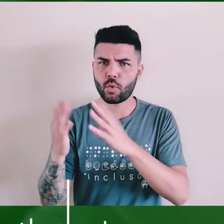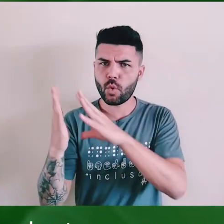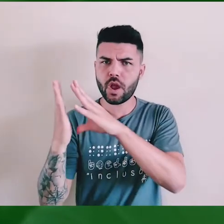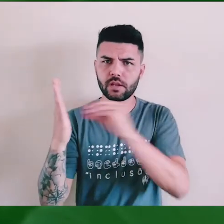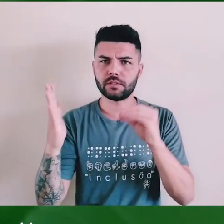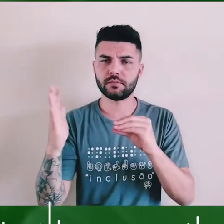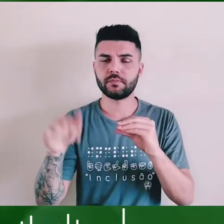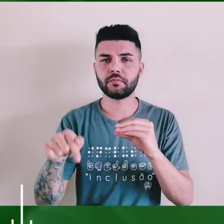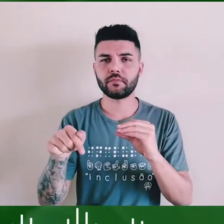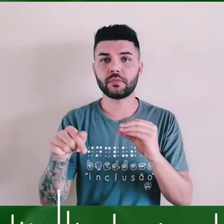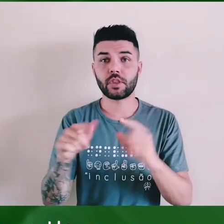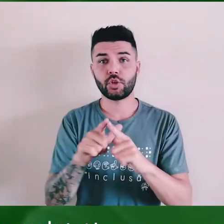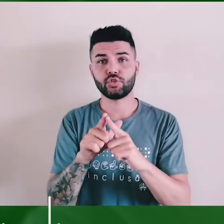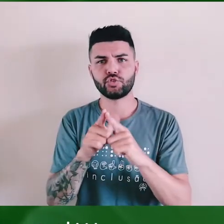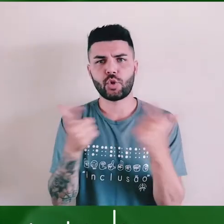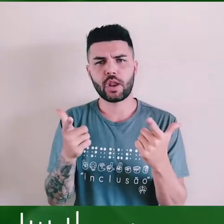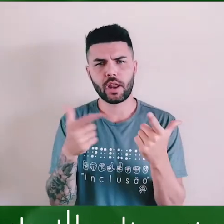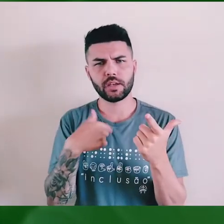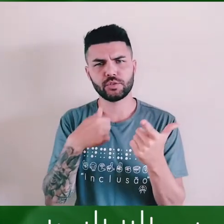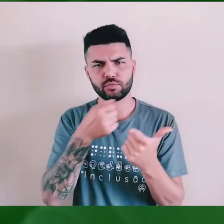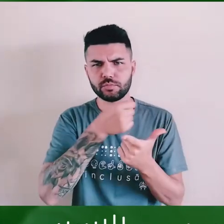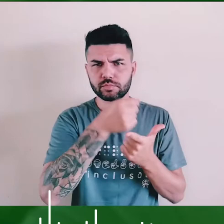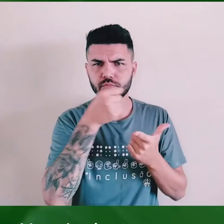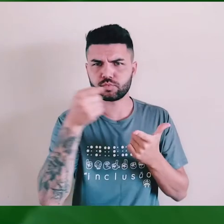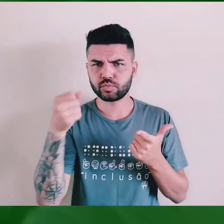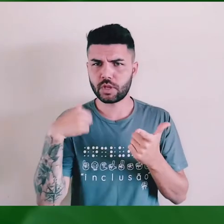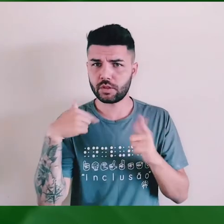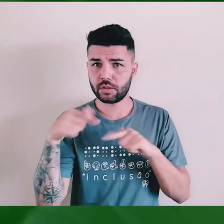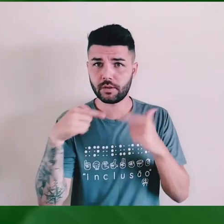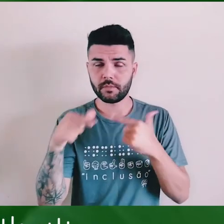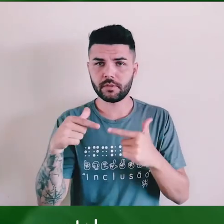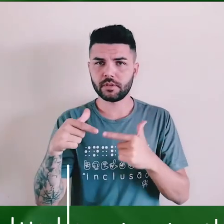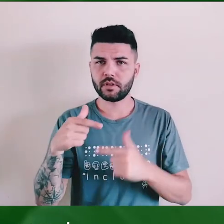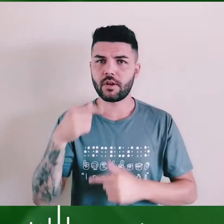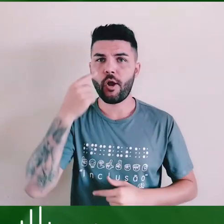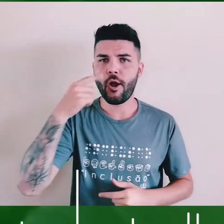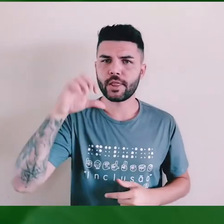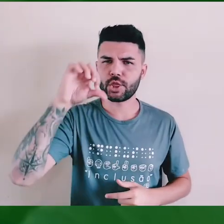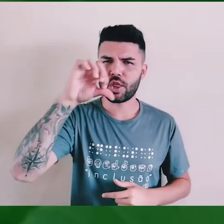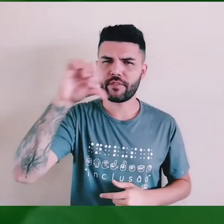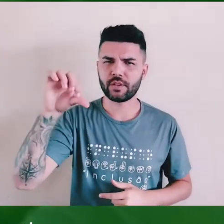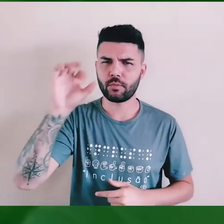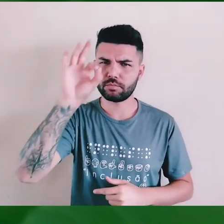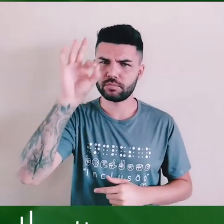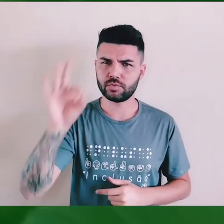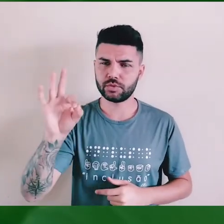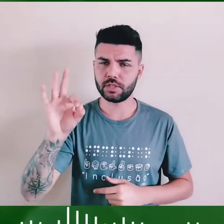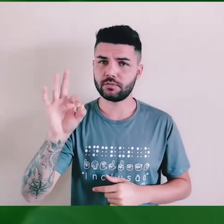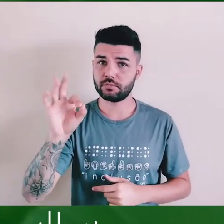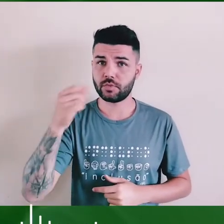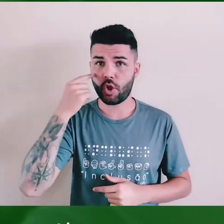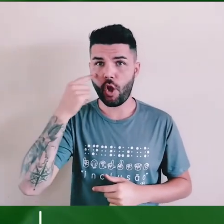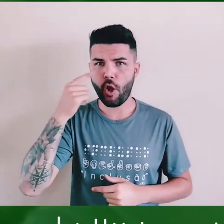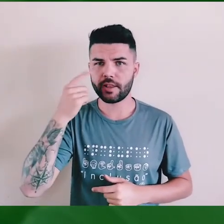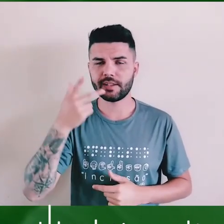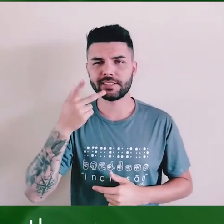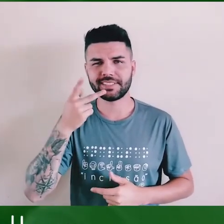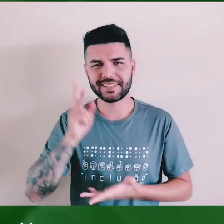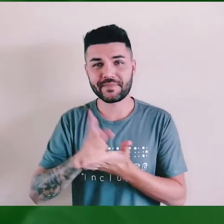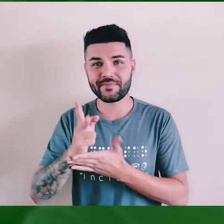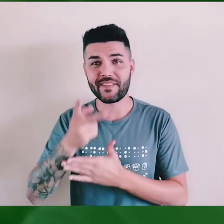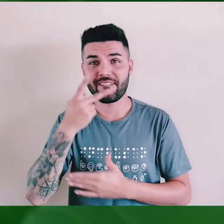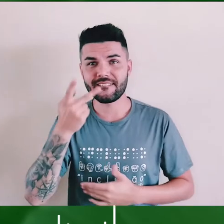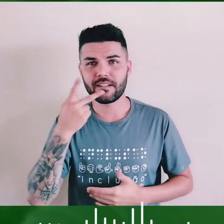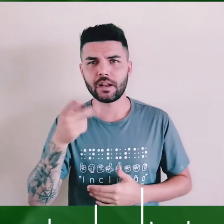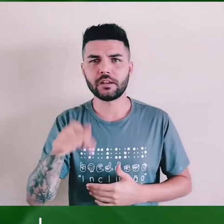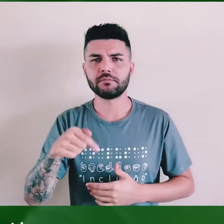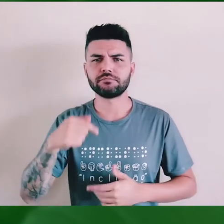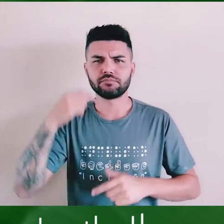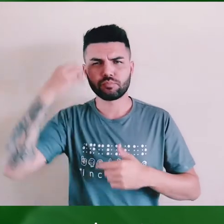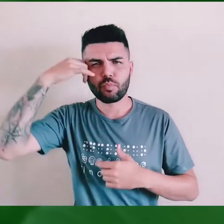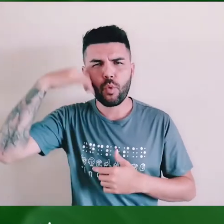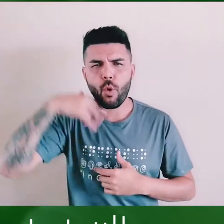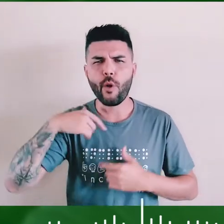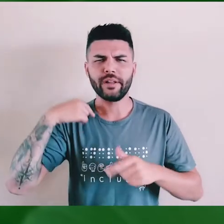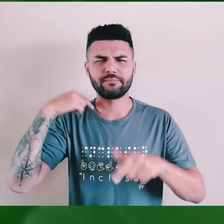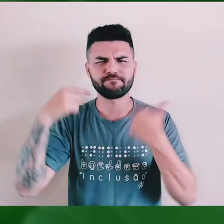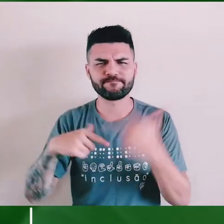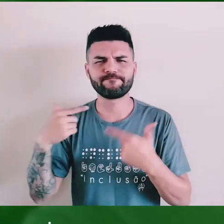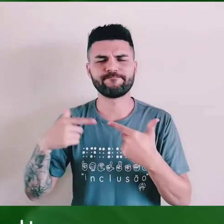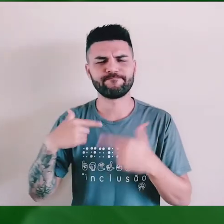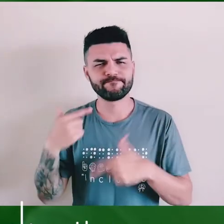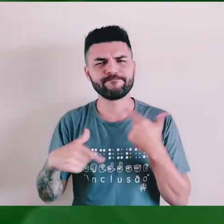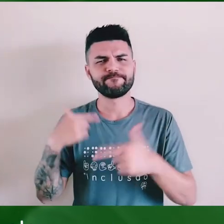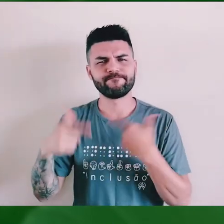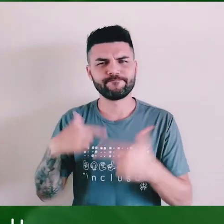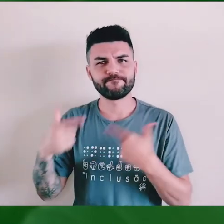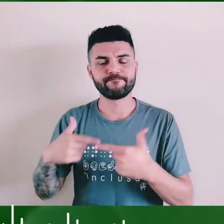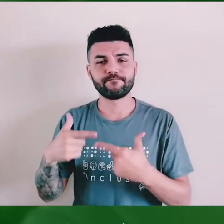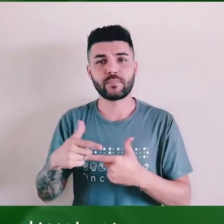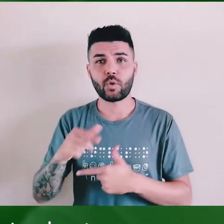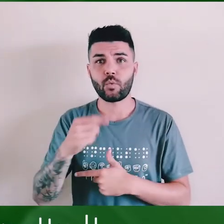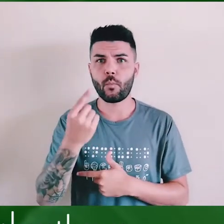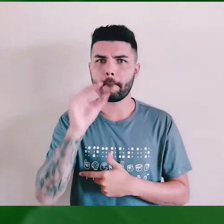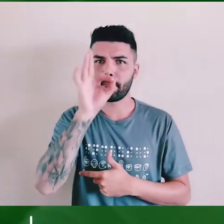no jornalismo, em que o jornalismo é 99% transpiração, e 1% inspiração. Então